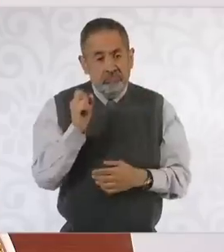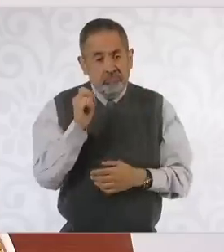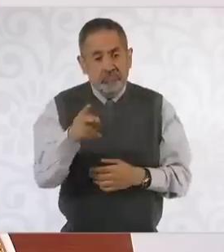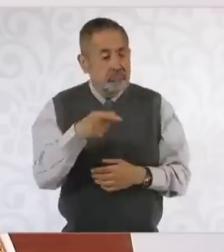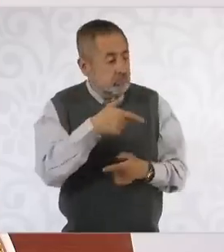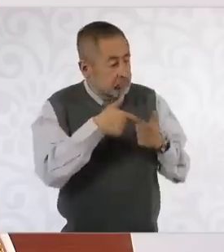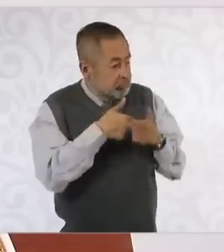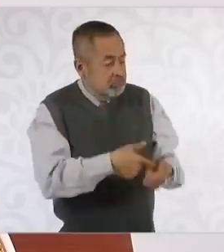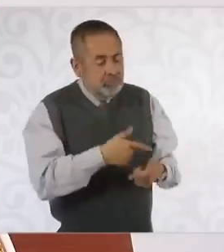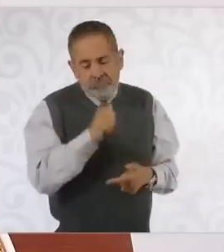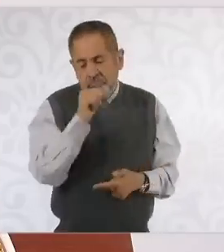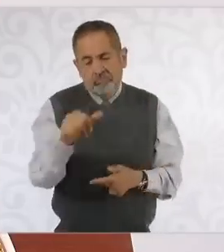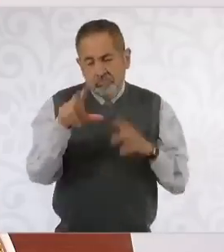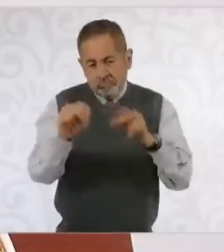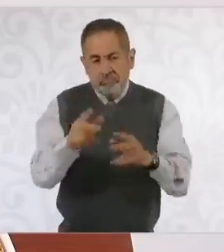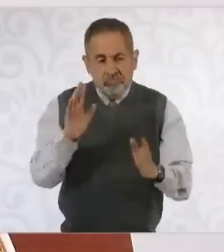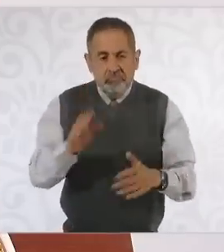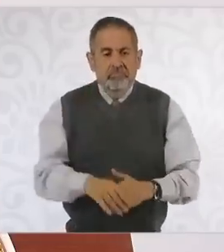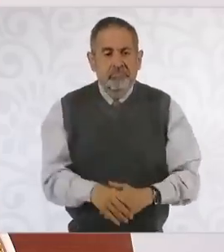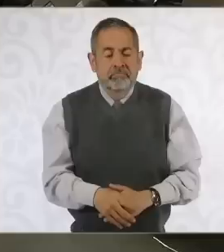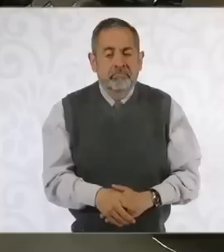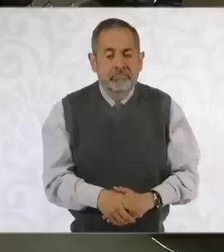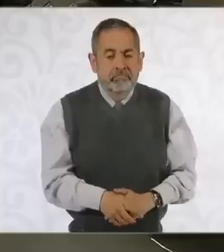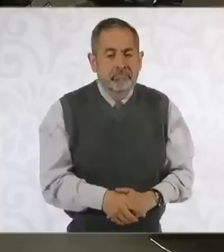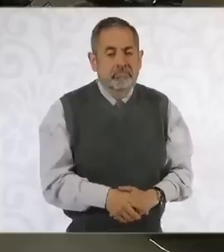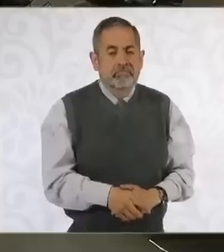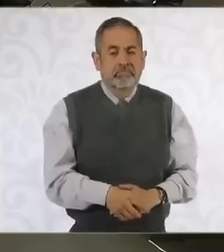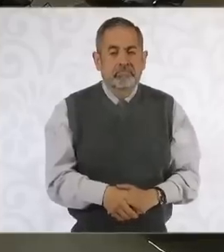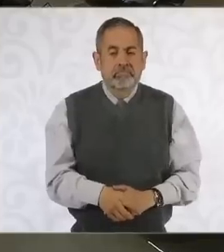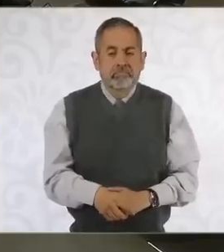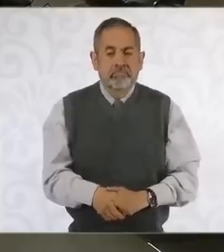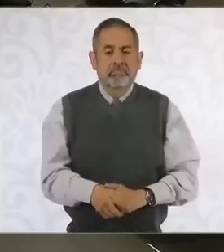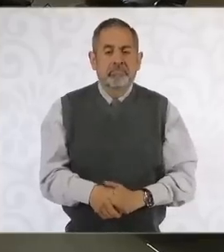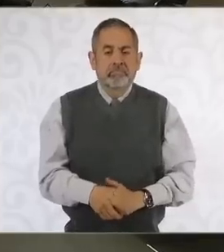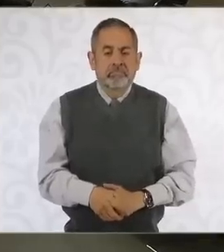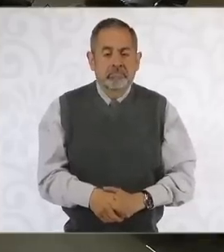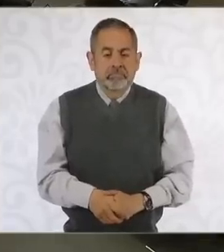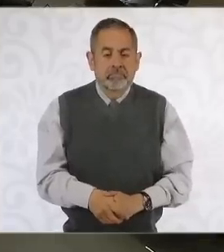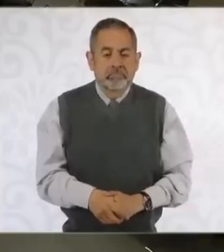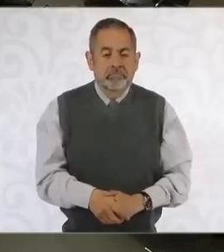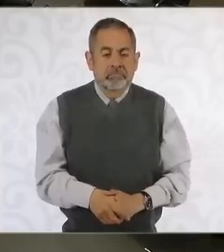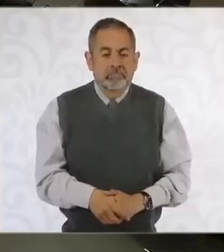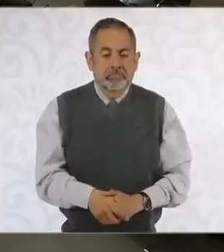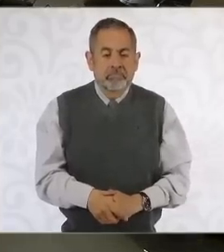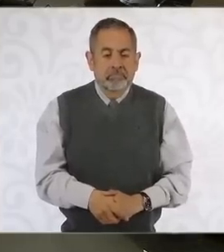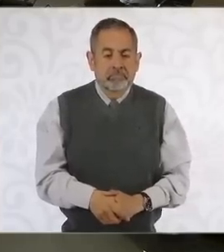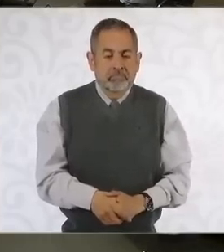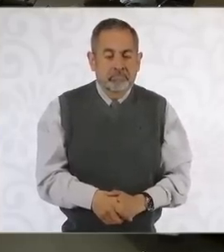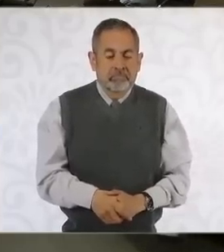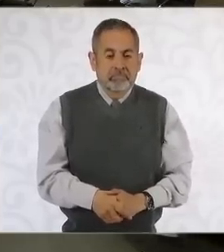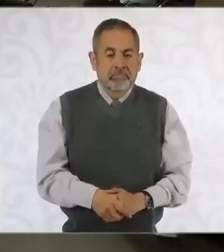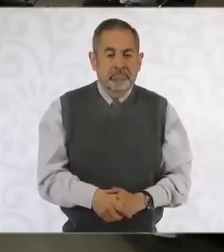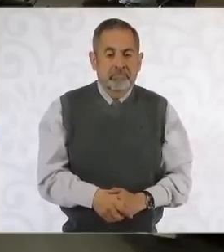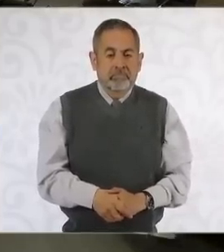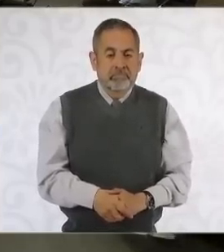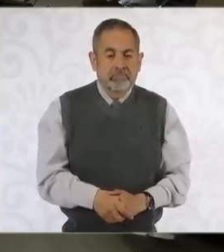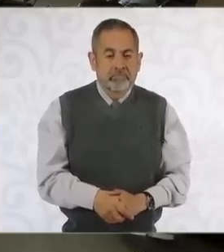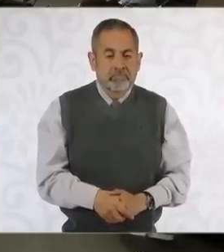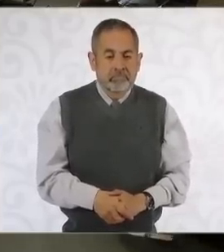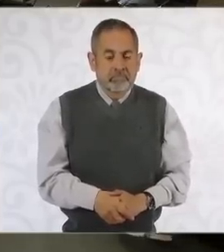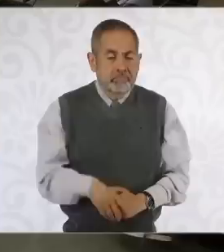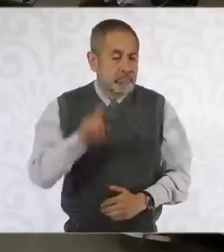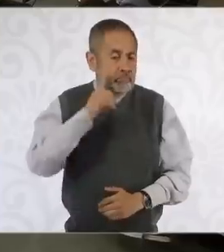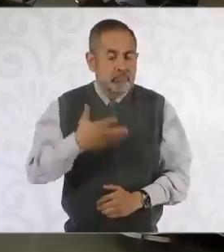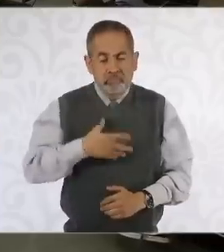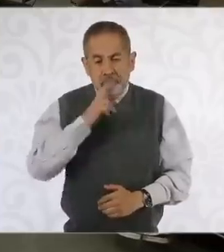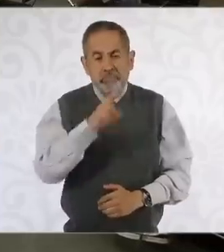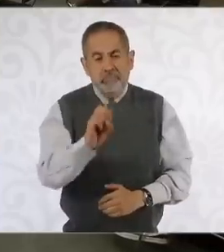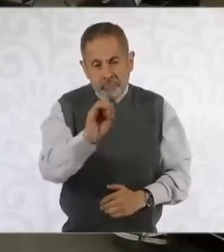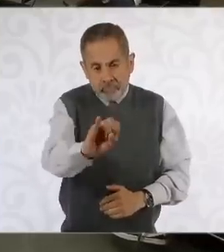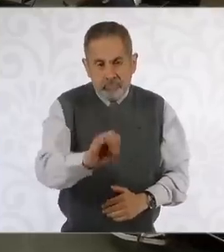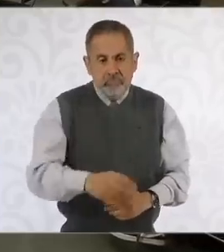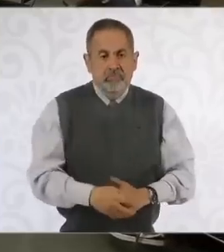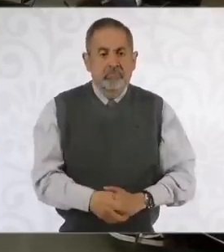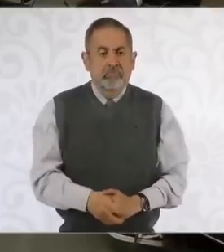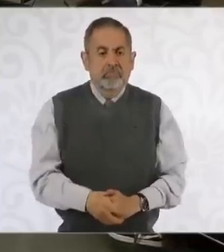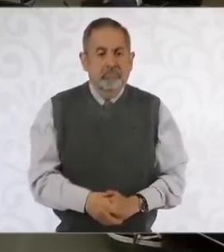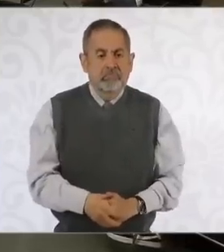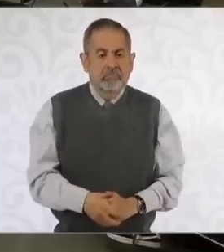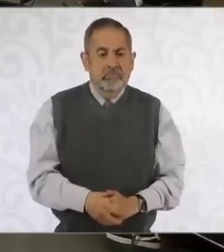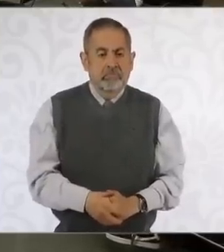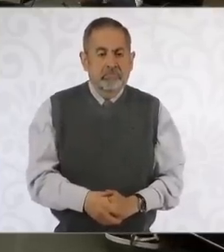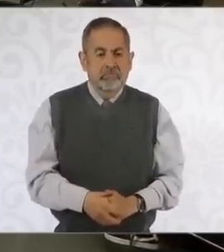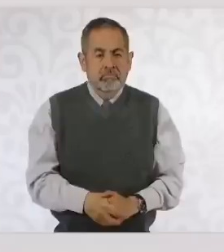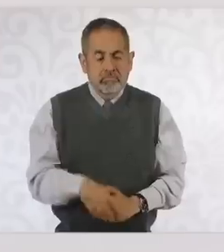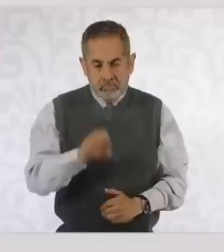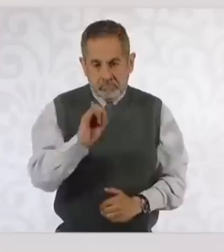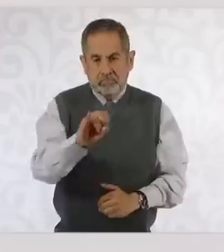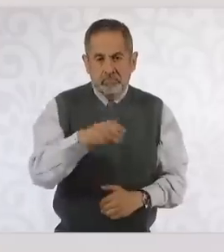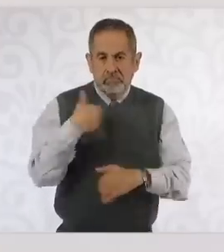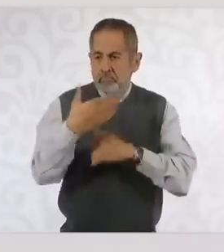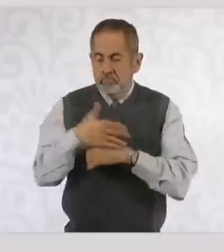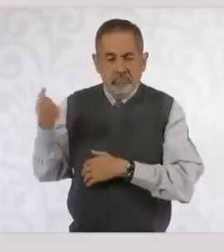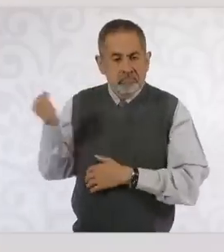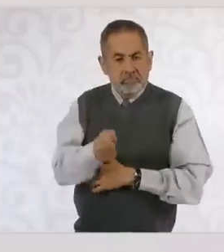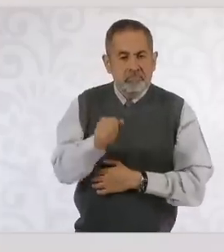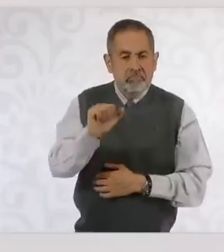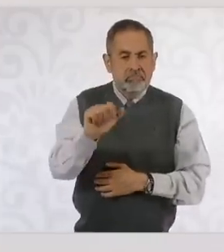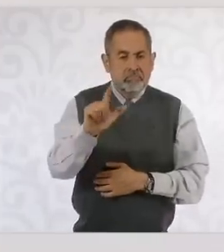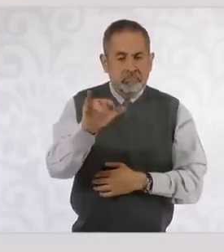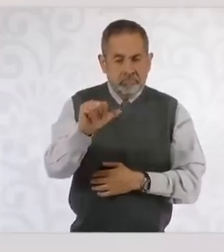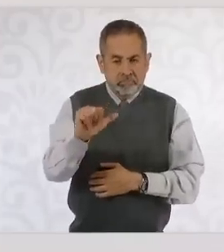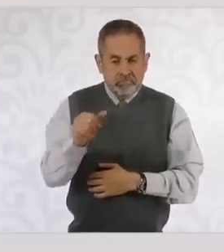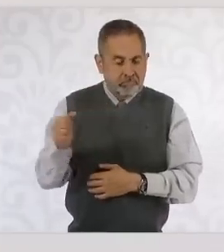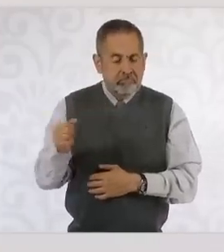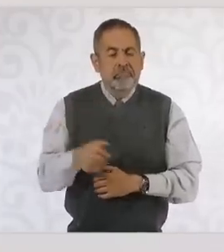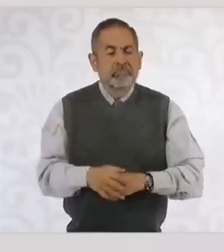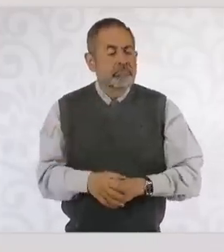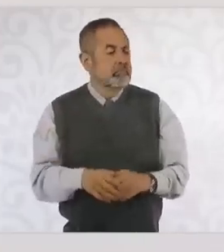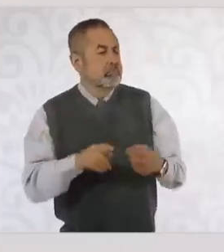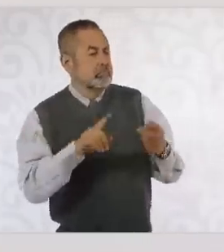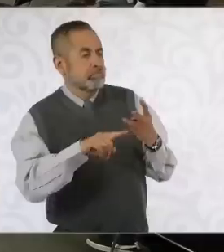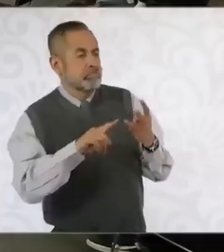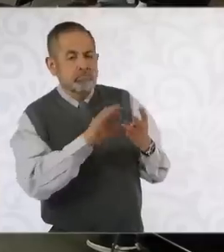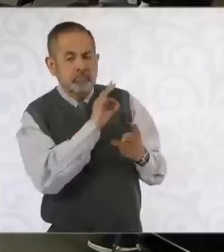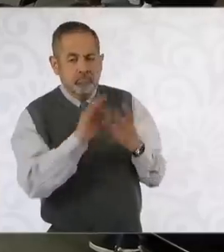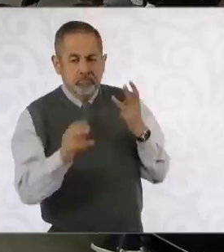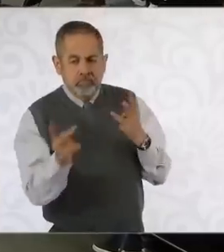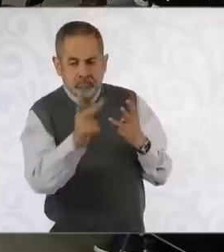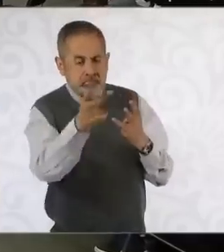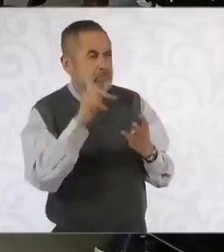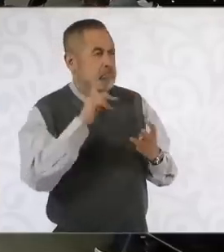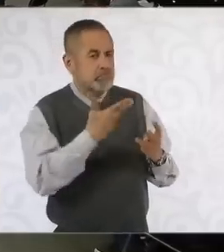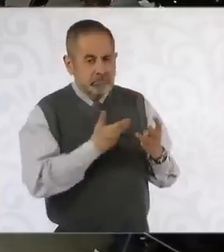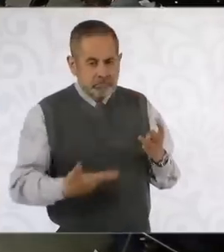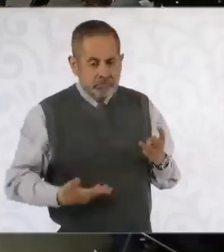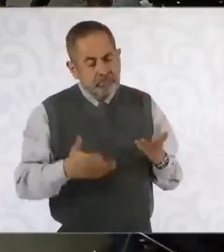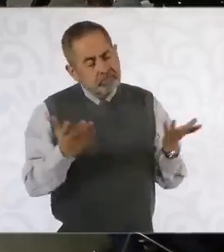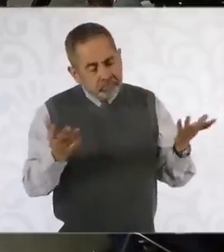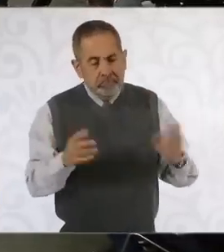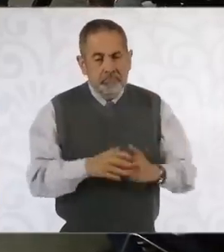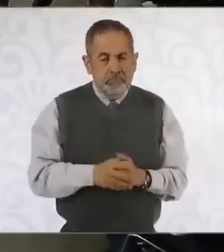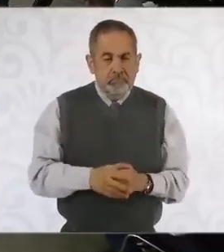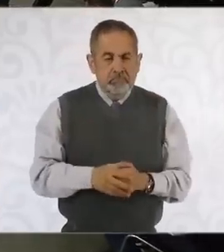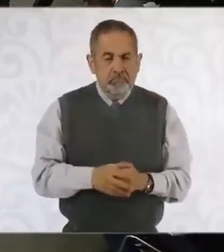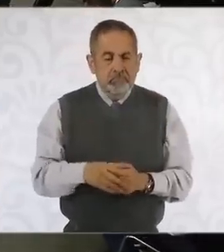esto ya vamos a traer aici aquí para último presidenta a propósito y muchos muchos celebramos